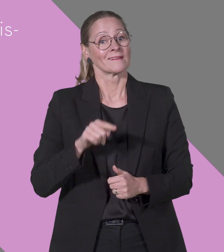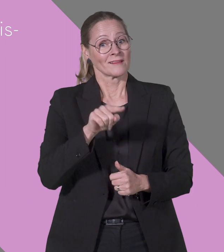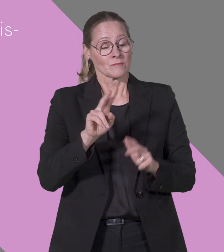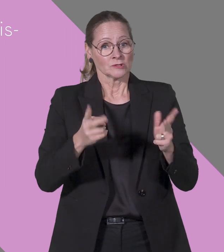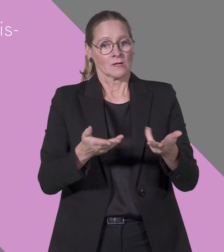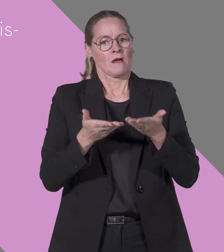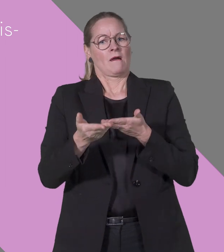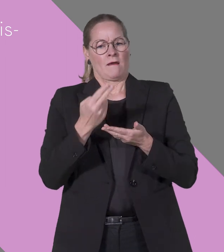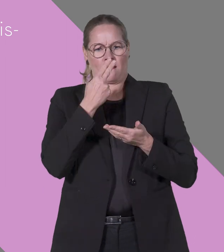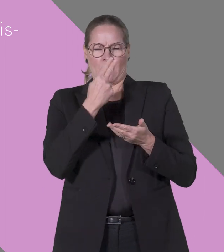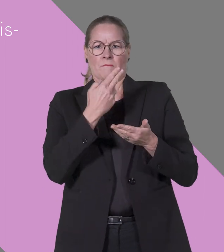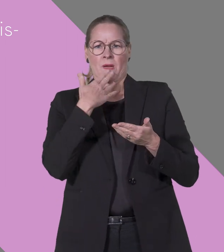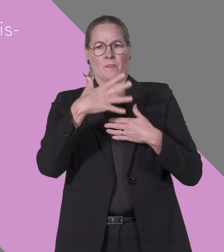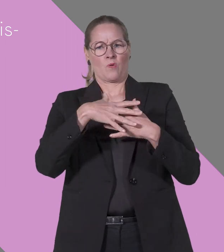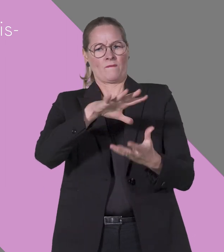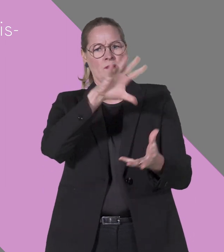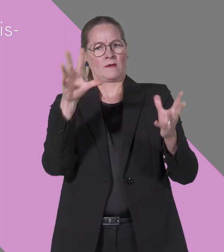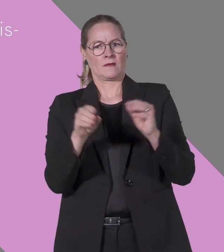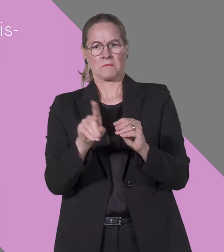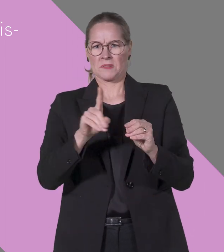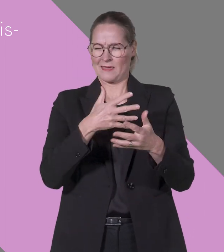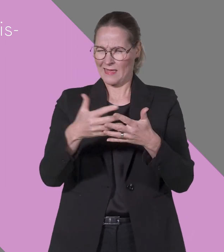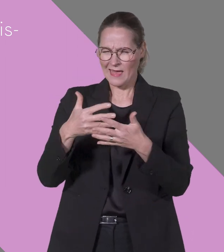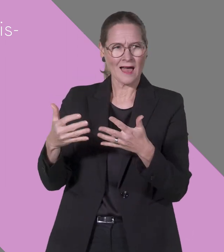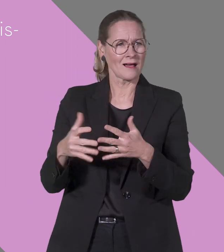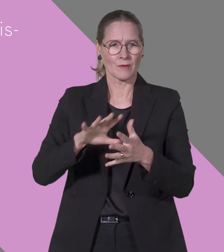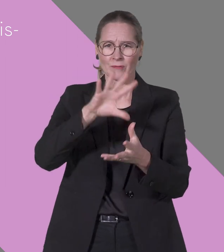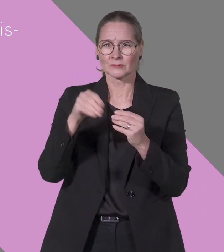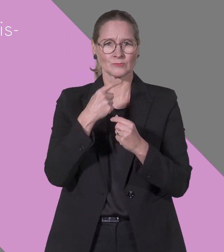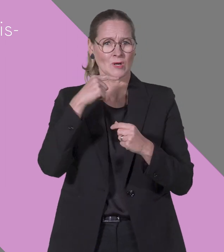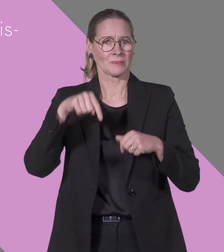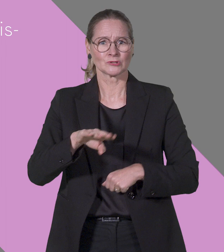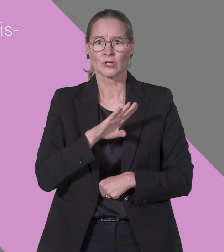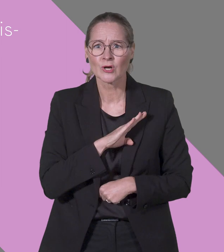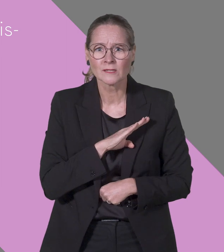Se antaisi myös paremman kuvan siitä, mitä kieliä Suomessa käytetään, -